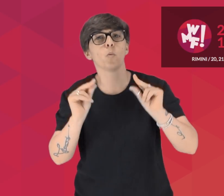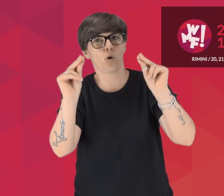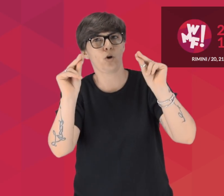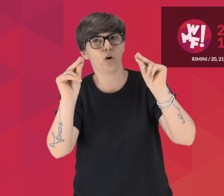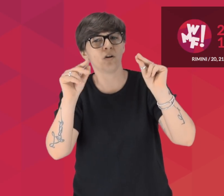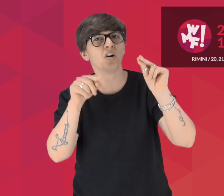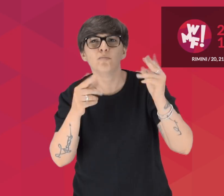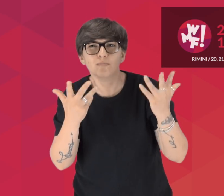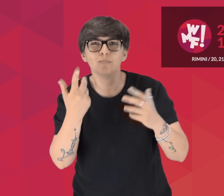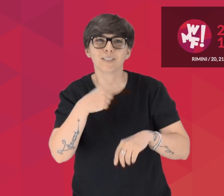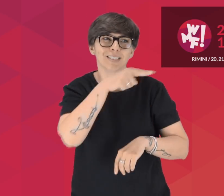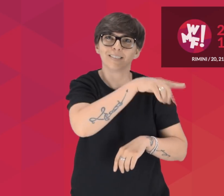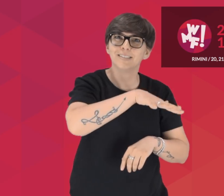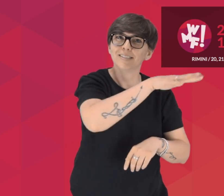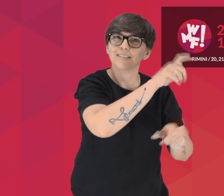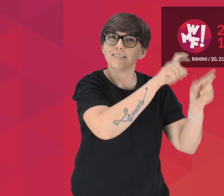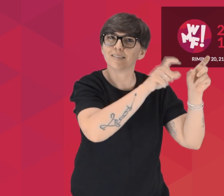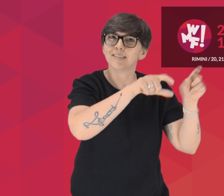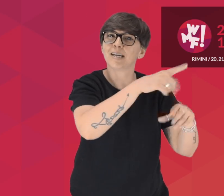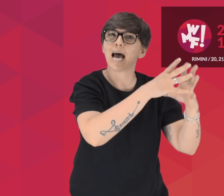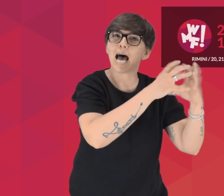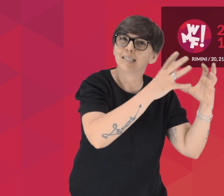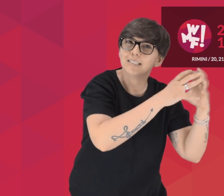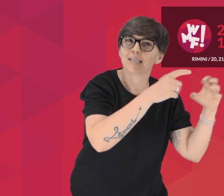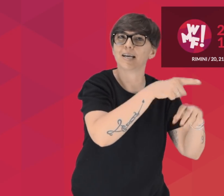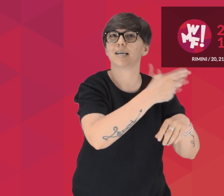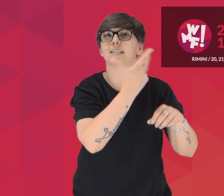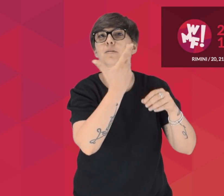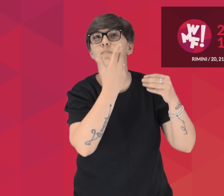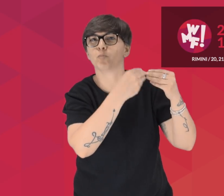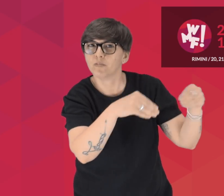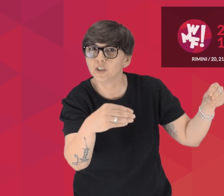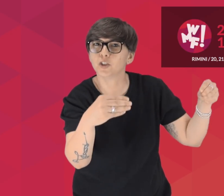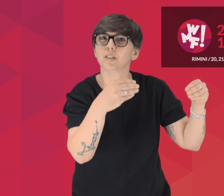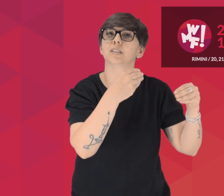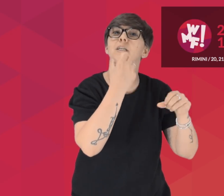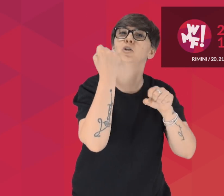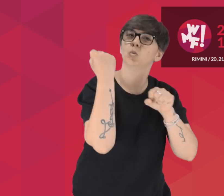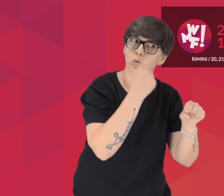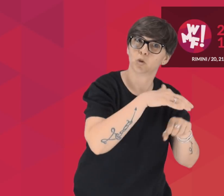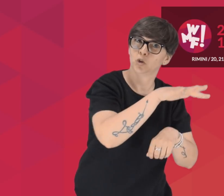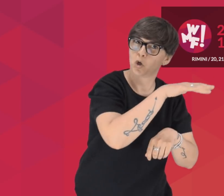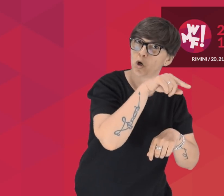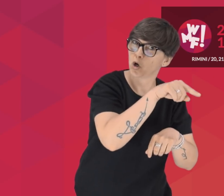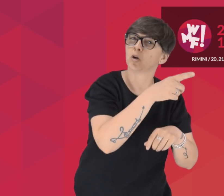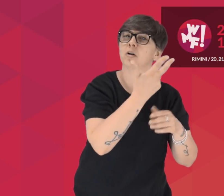e racconterà come le nuove tecnologie possano, se usate correttamente,